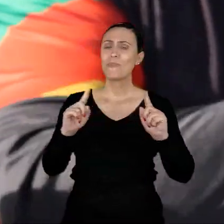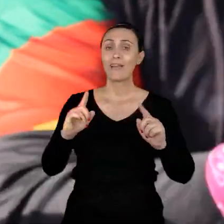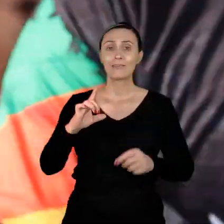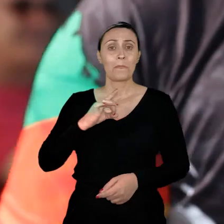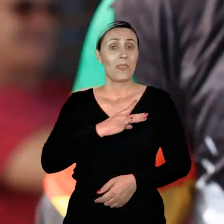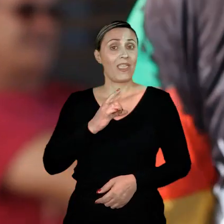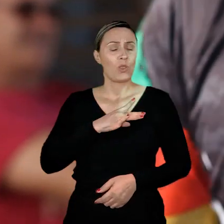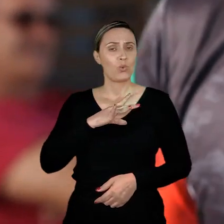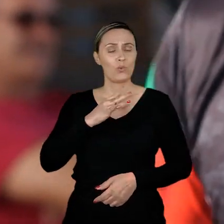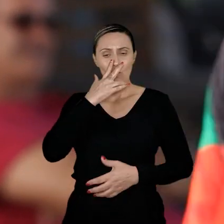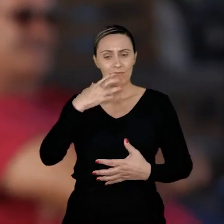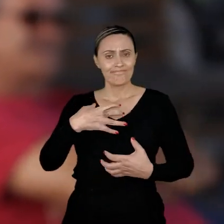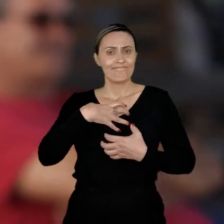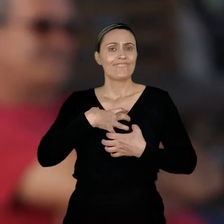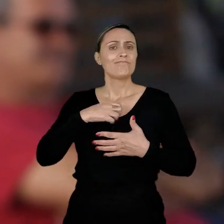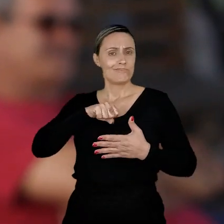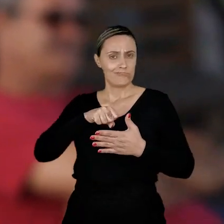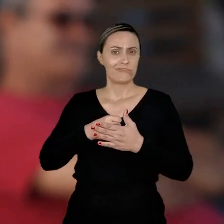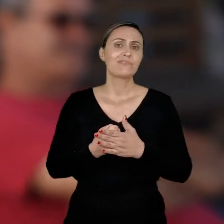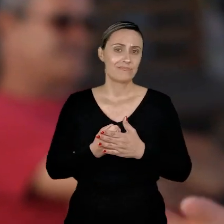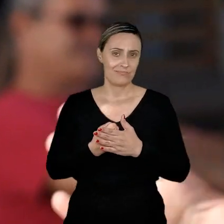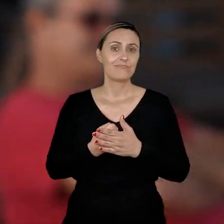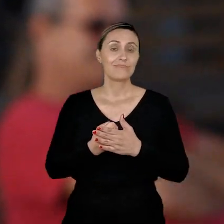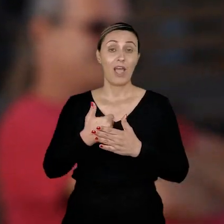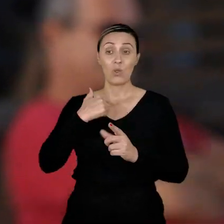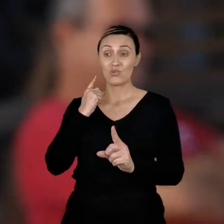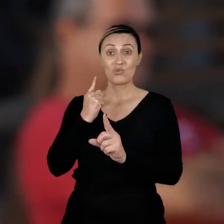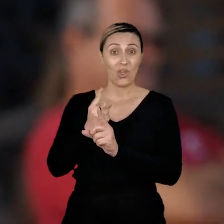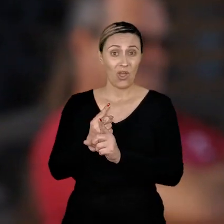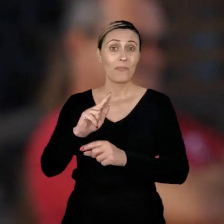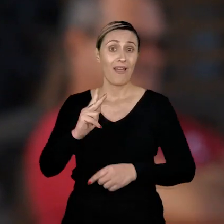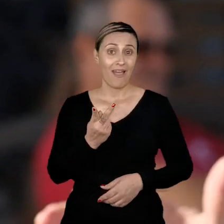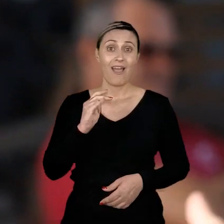Quando o enfrentamos, como no diagnóstico de HIV, desafiador e perturbador,